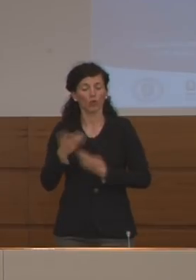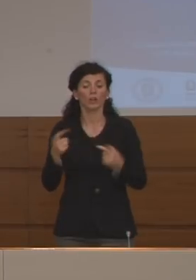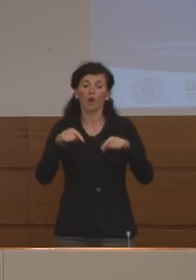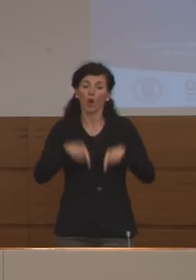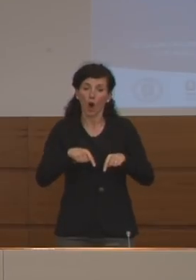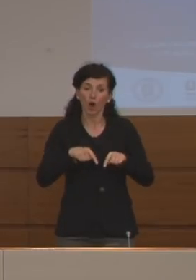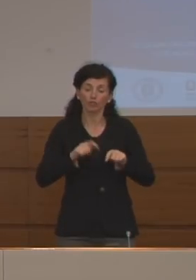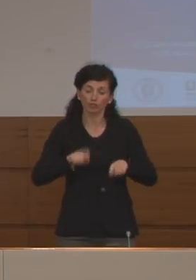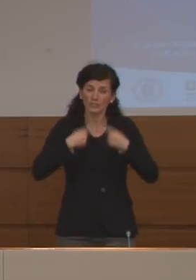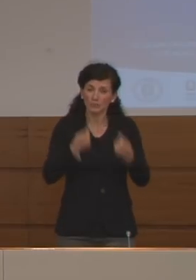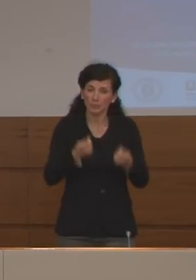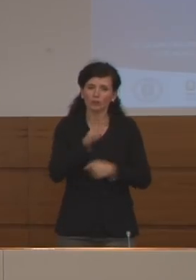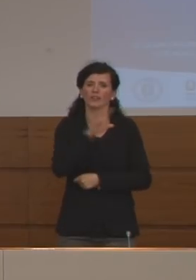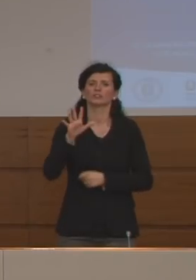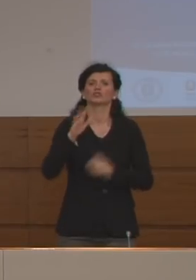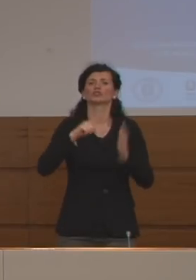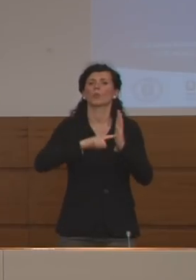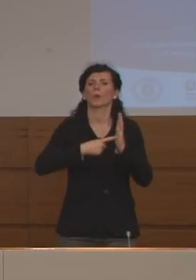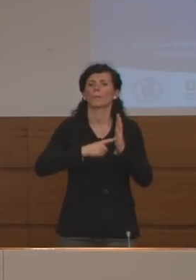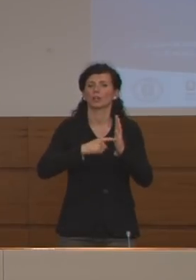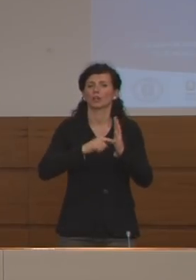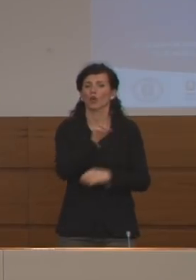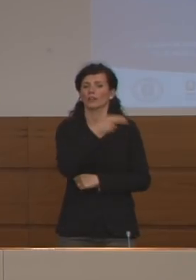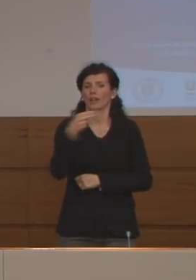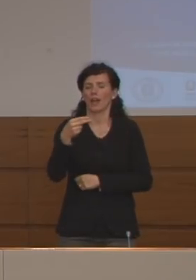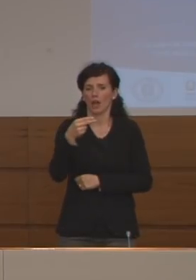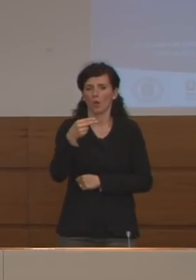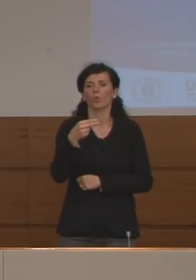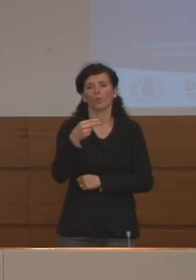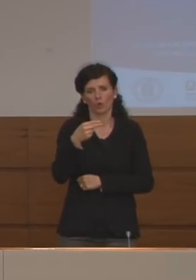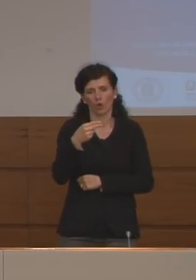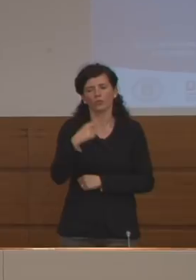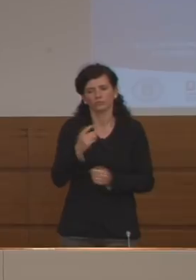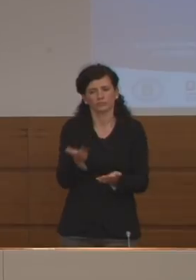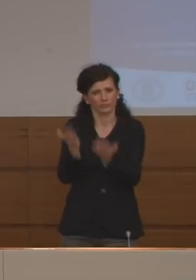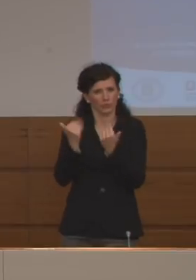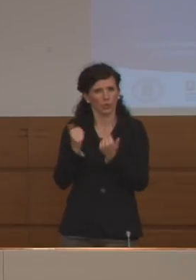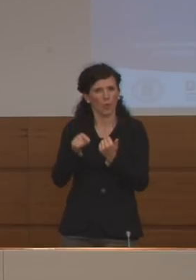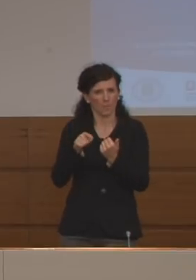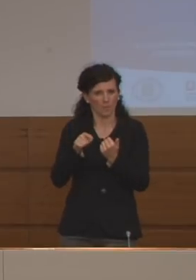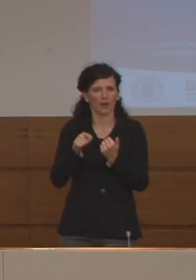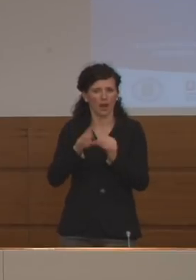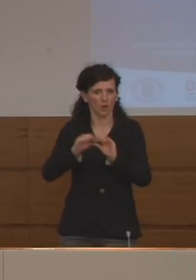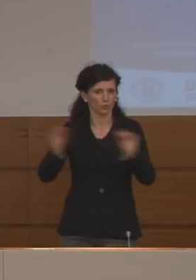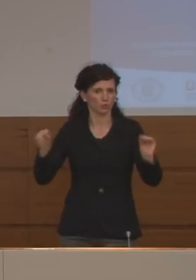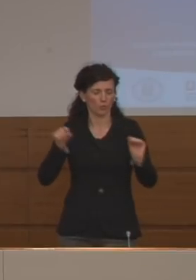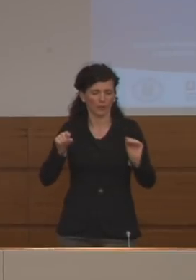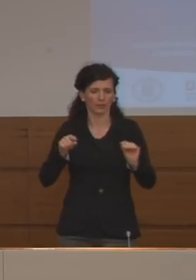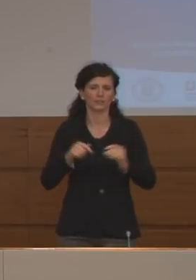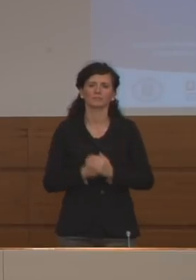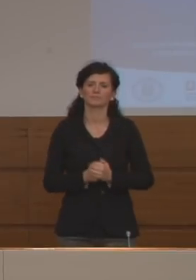25 milioni di euro di queste somme raccolte e a disposizione del Dipartimento.